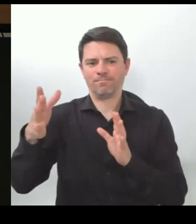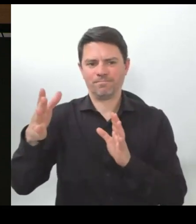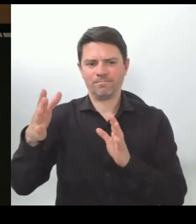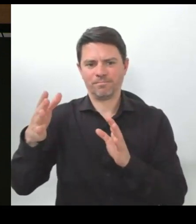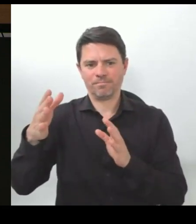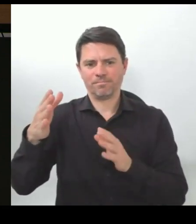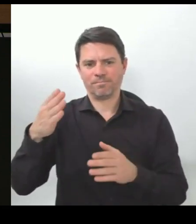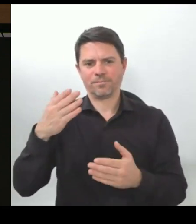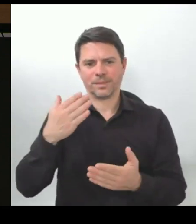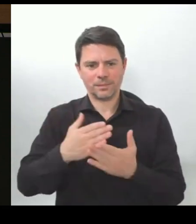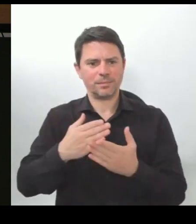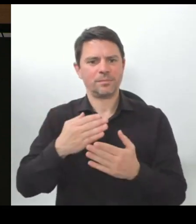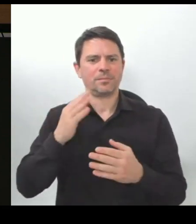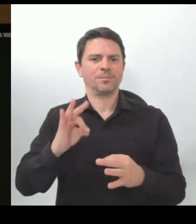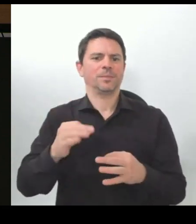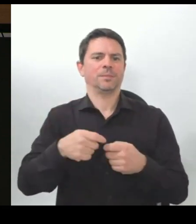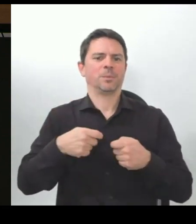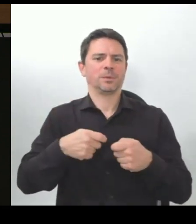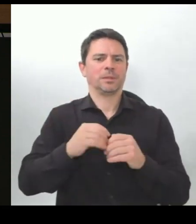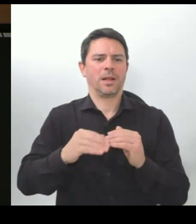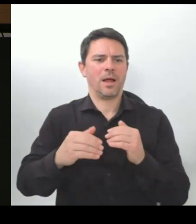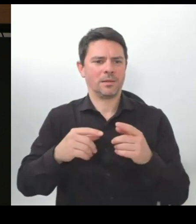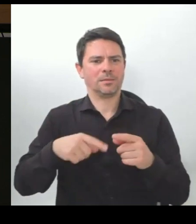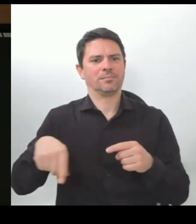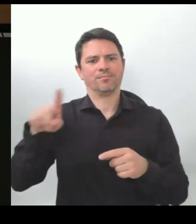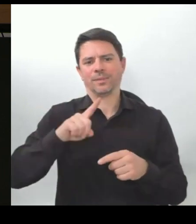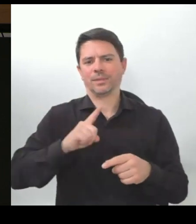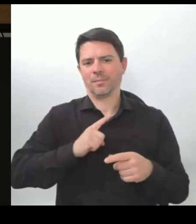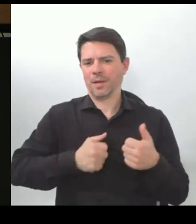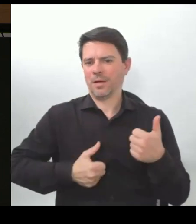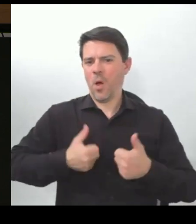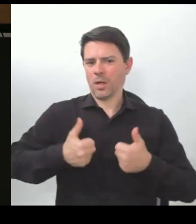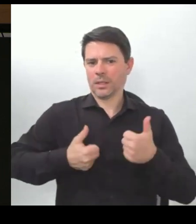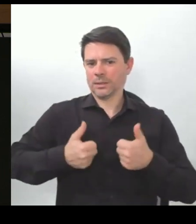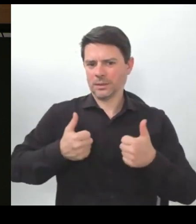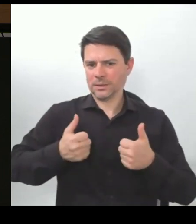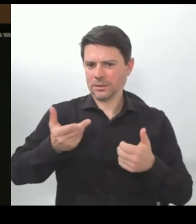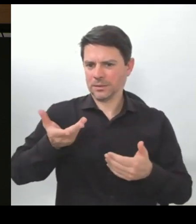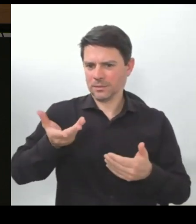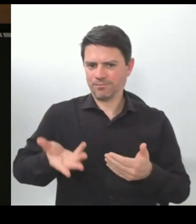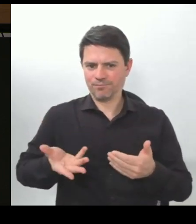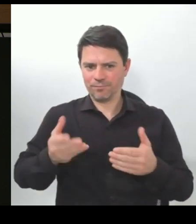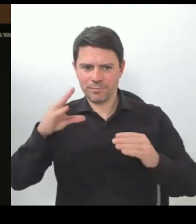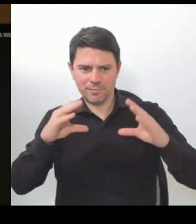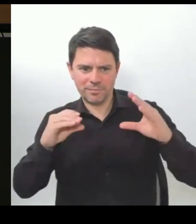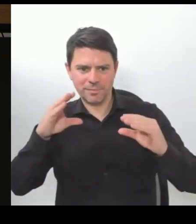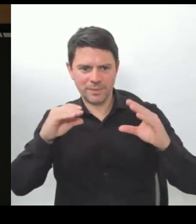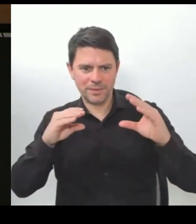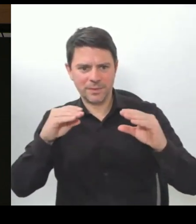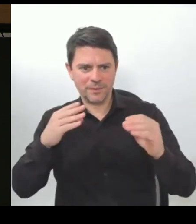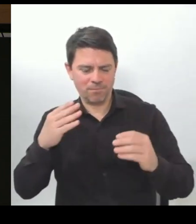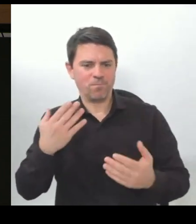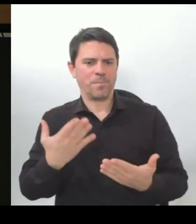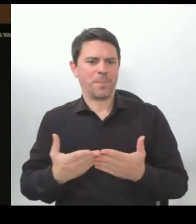bezahlt, weil tausendmal zitiert, aber richtig ist es nie "arm, aber sexy" arm zu sein, ist nie sexy.